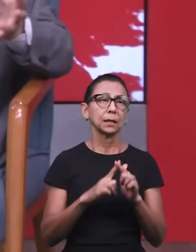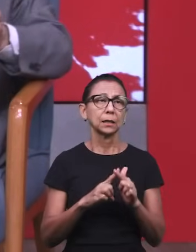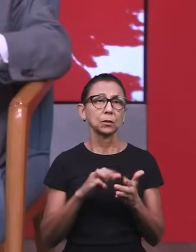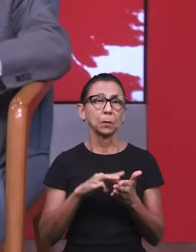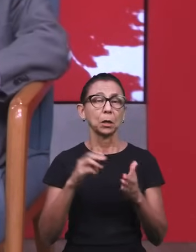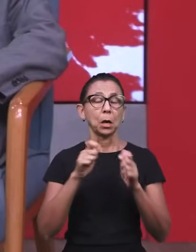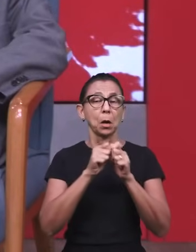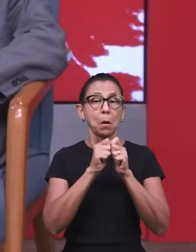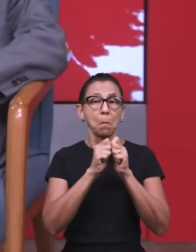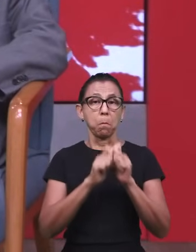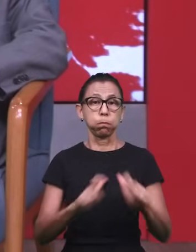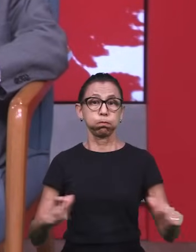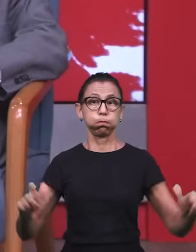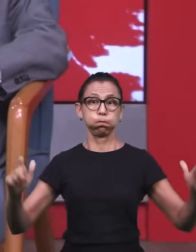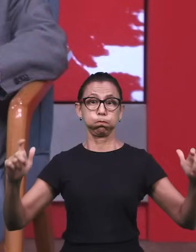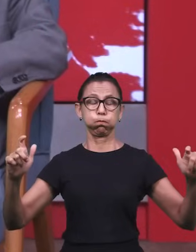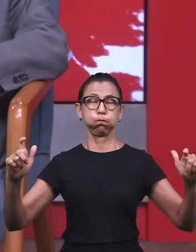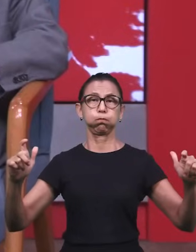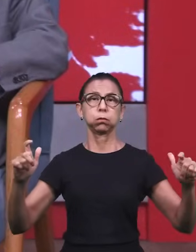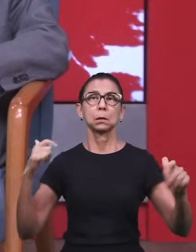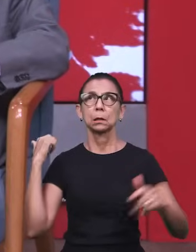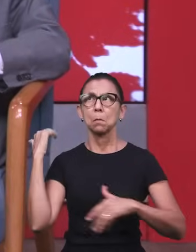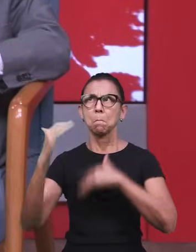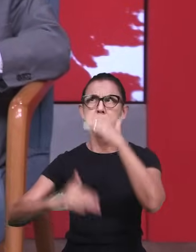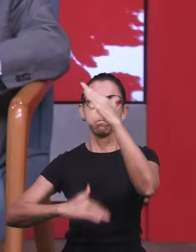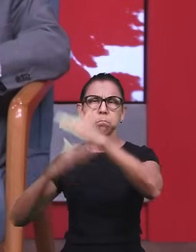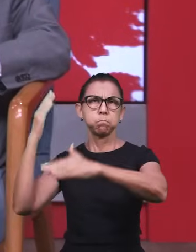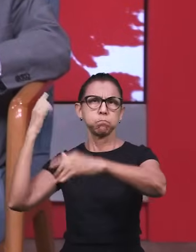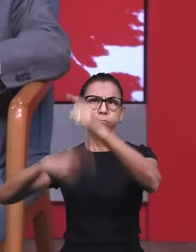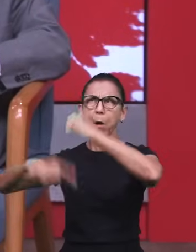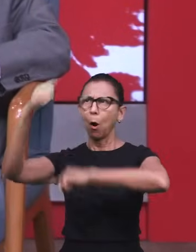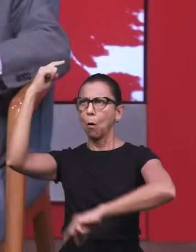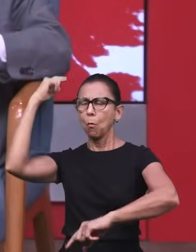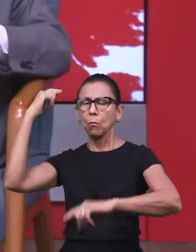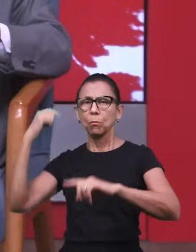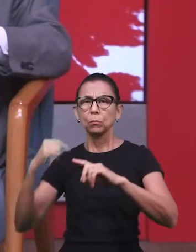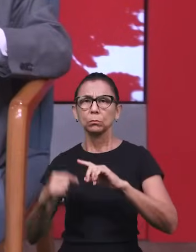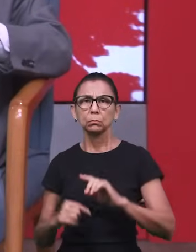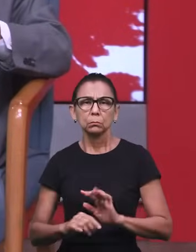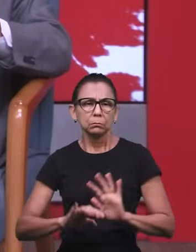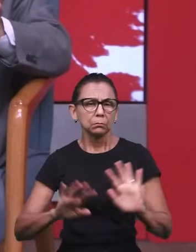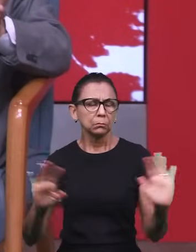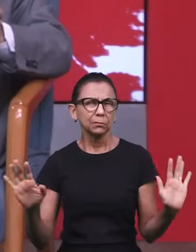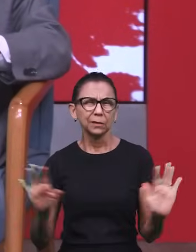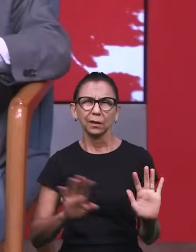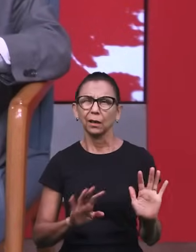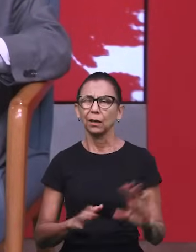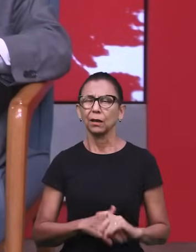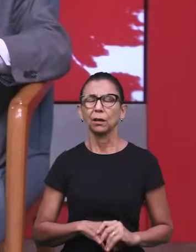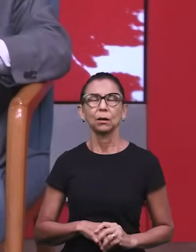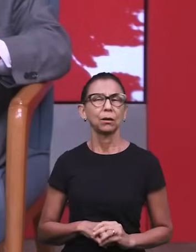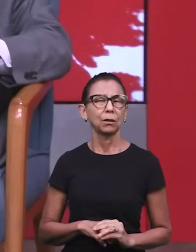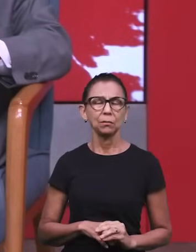e extraordinário e tal da Igreja Cristã Maranata a igreja vai crescer naquilo que é normal naquilo